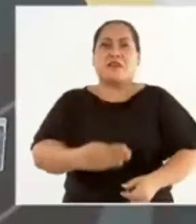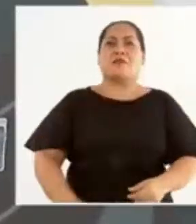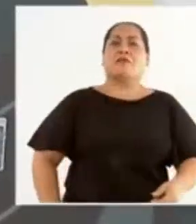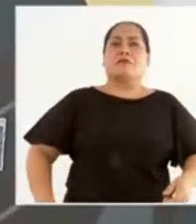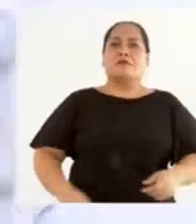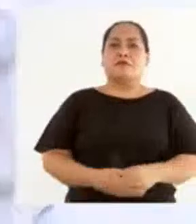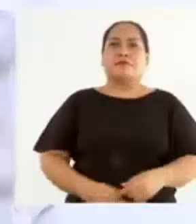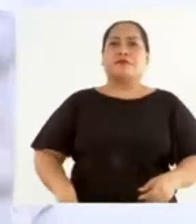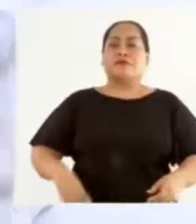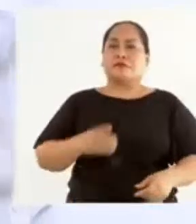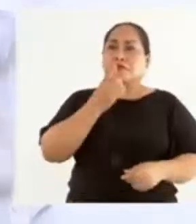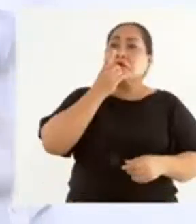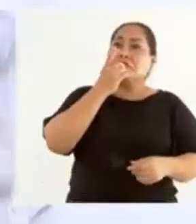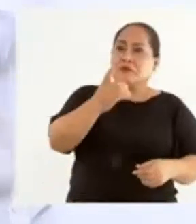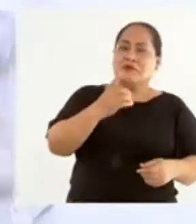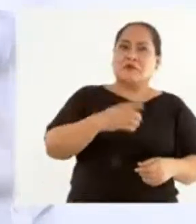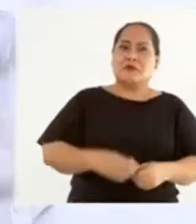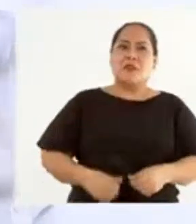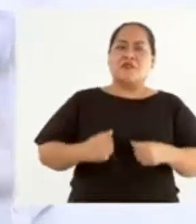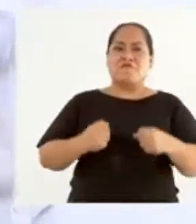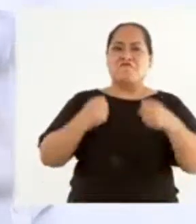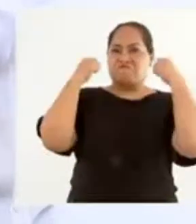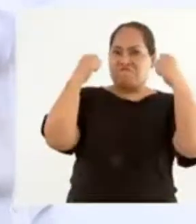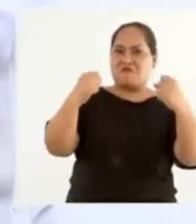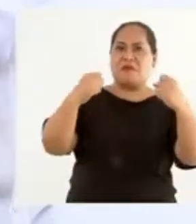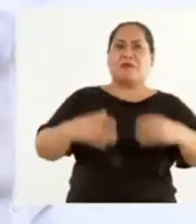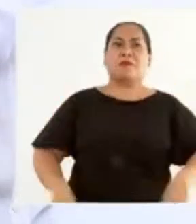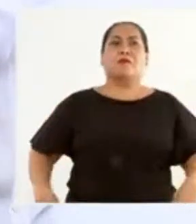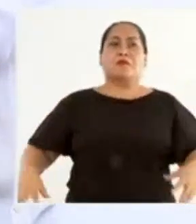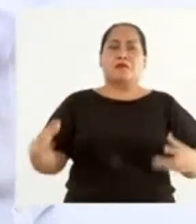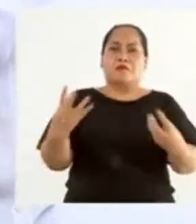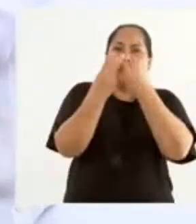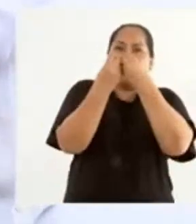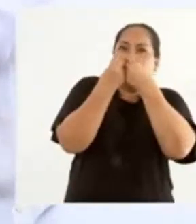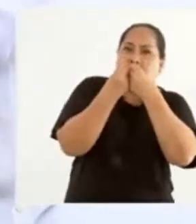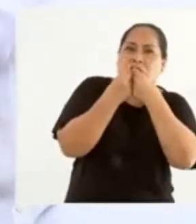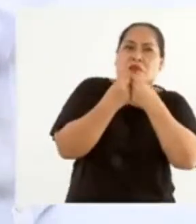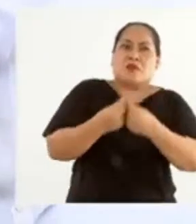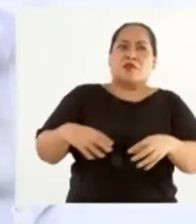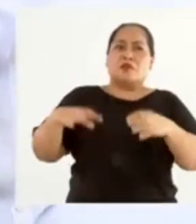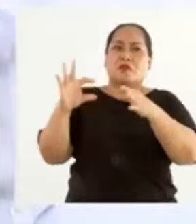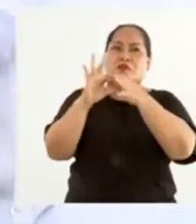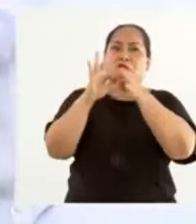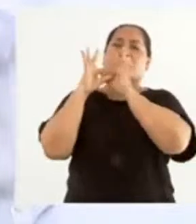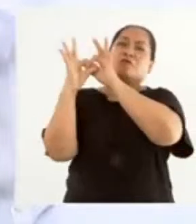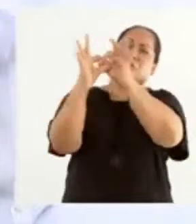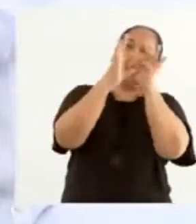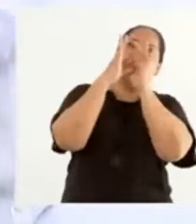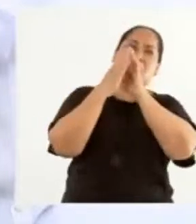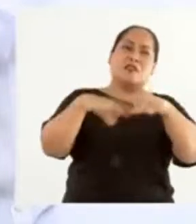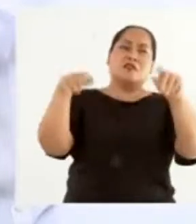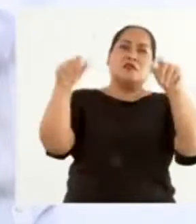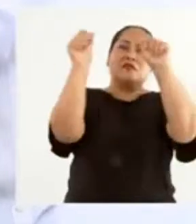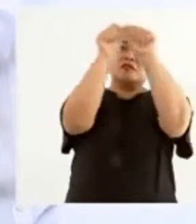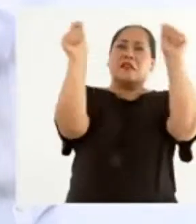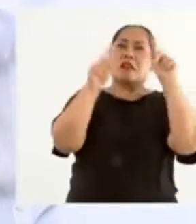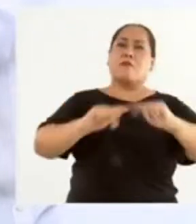entre todas y entre todos vamos a devolver la paz a nuestro querido Tabasco. Y desde luego nos hemos